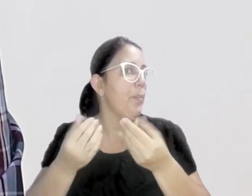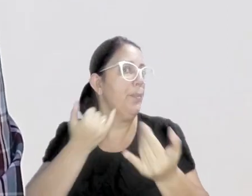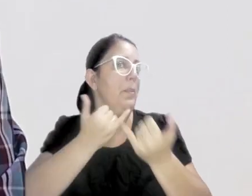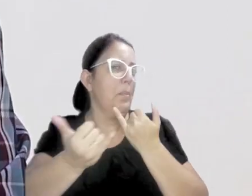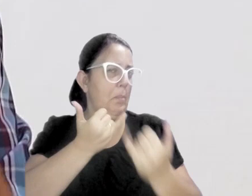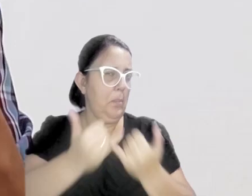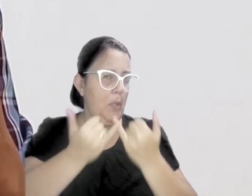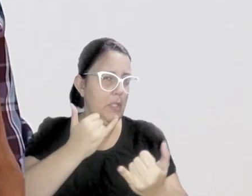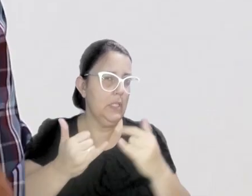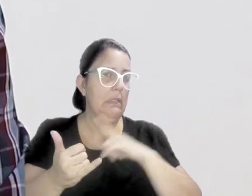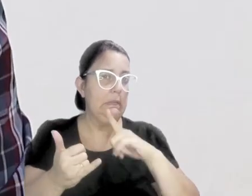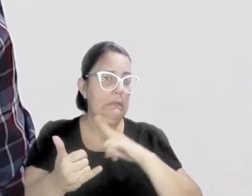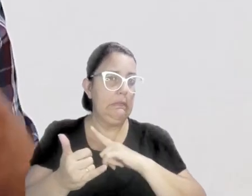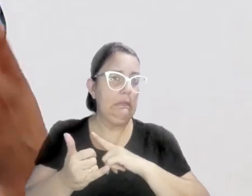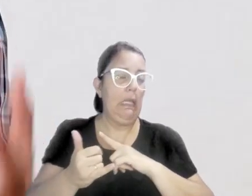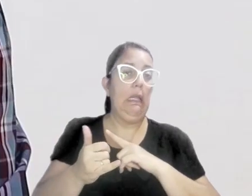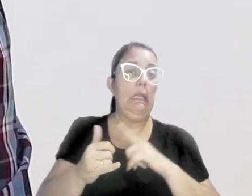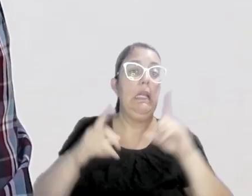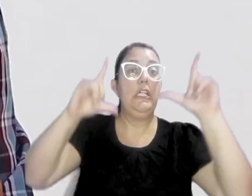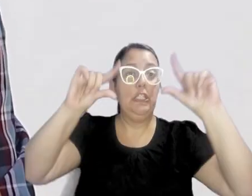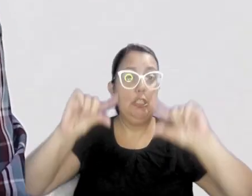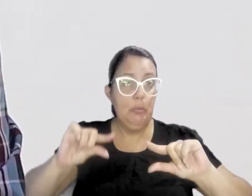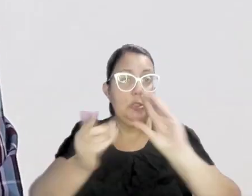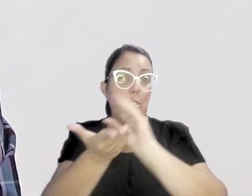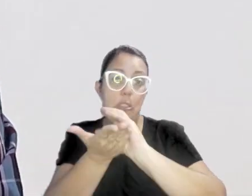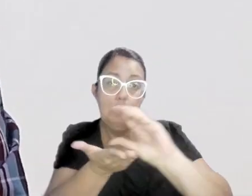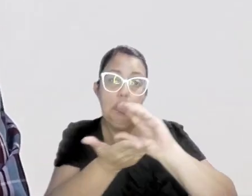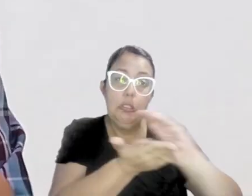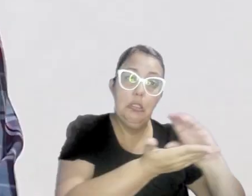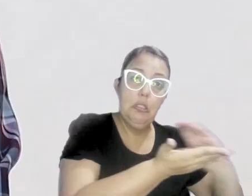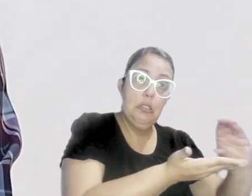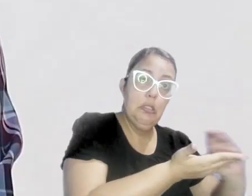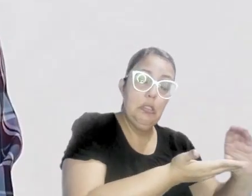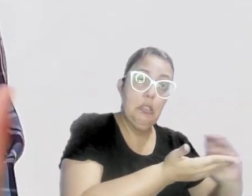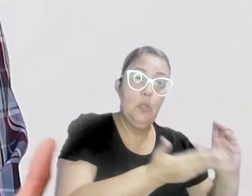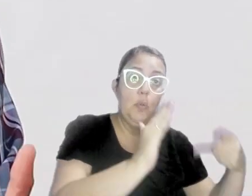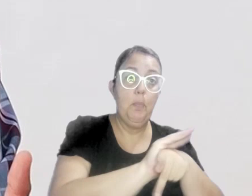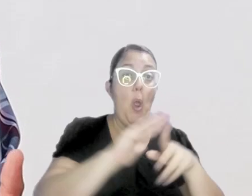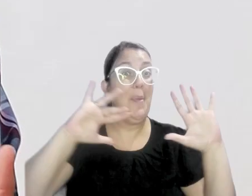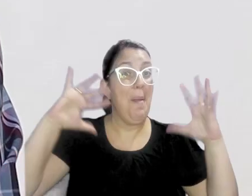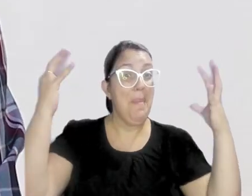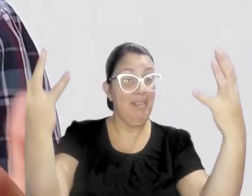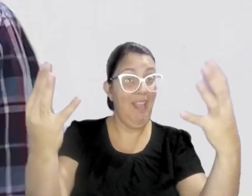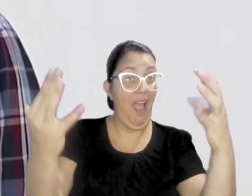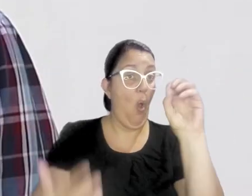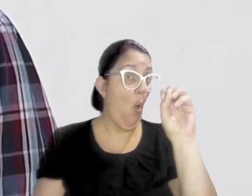Então, na medida em que você tem um sucateamento histórico e permanente dos órgãos ambientais no Brasil, é impossível